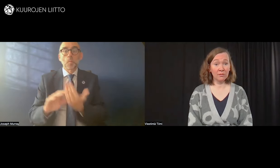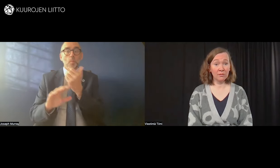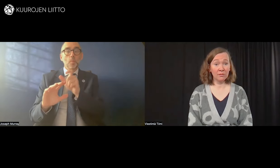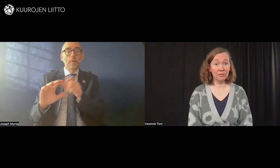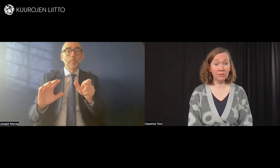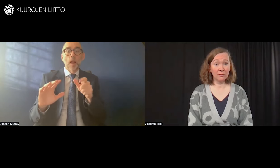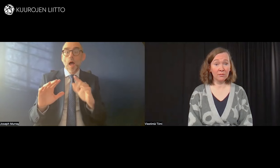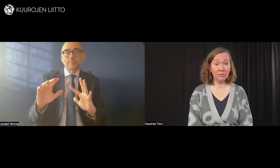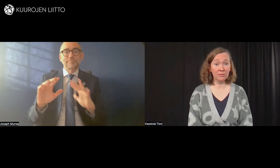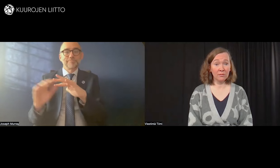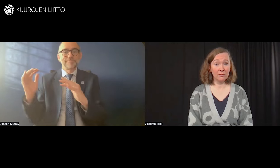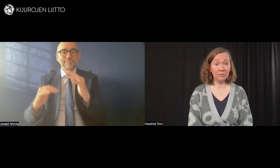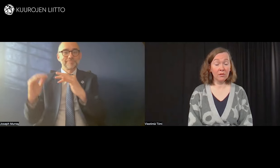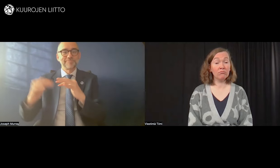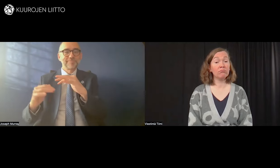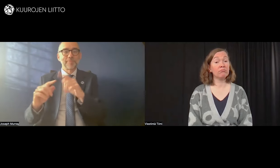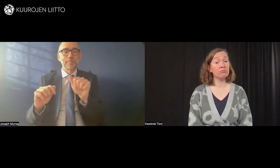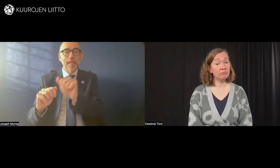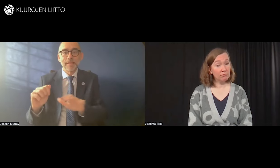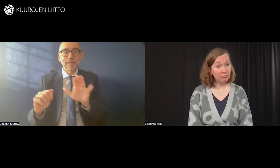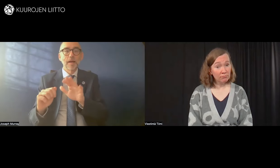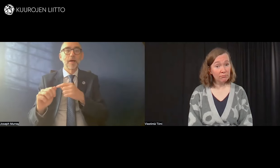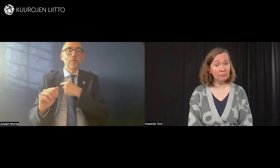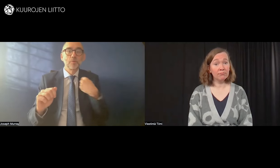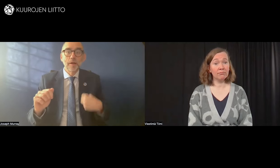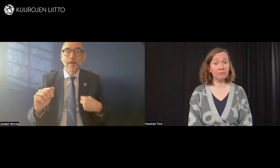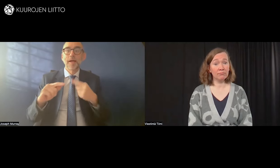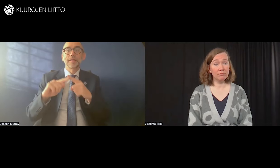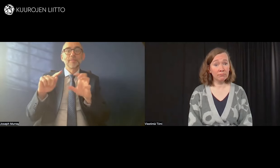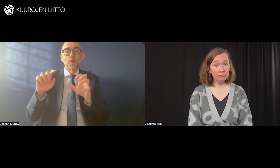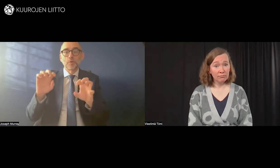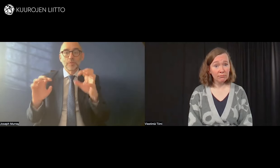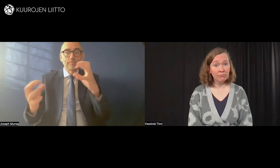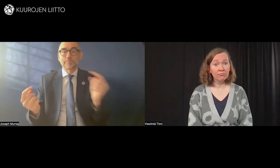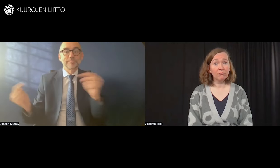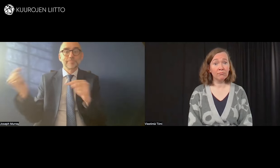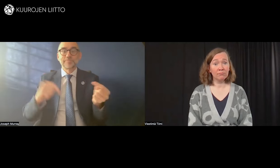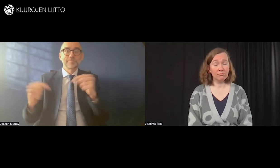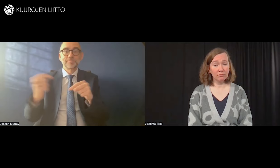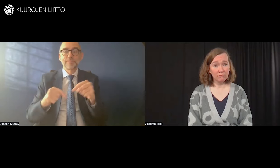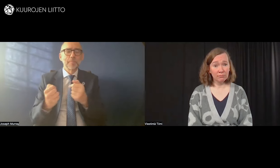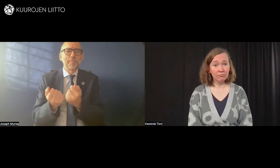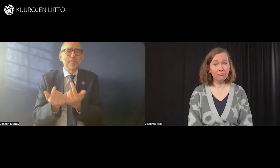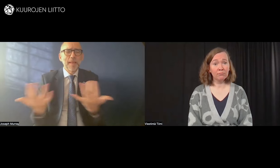jolloin uusia ihmisiä ympäri Aasiaa, Kiinasta, ja muista maista pääsi osallistumaan.